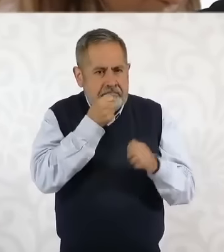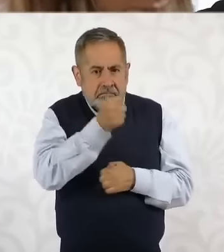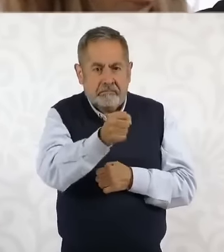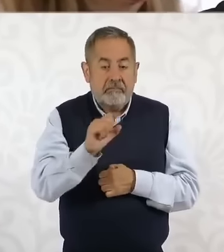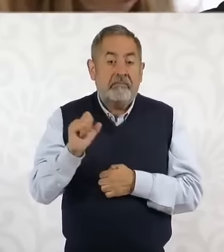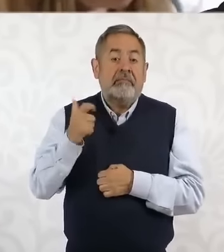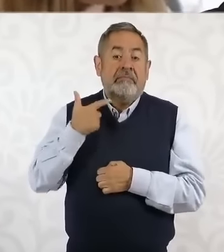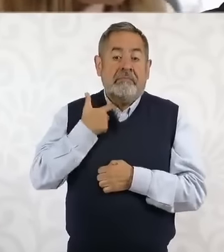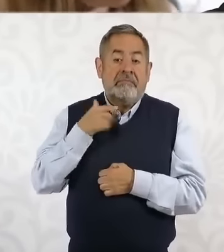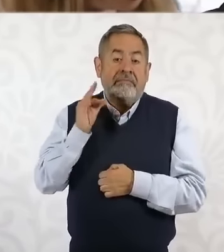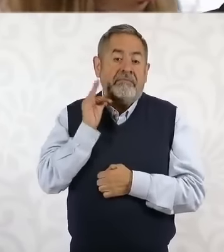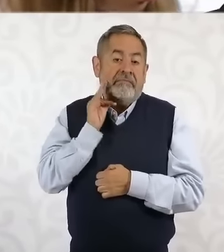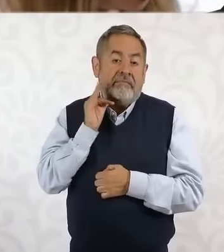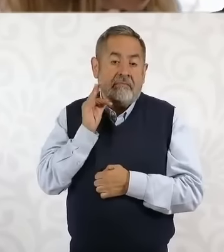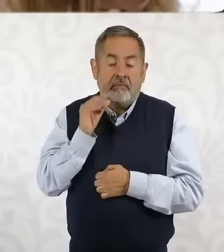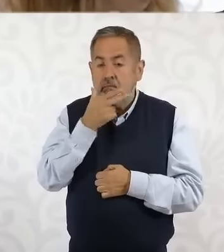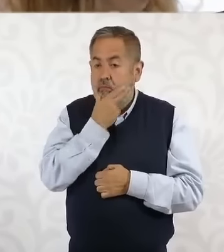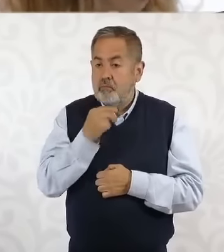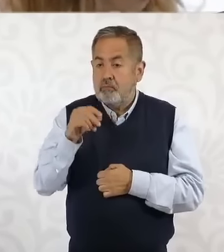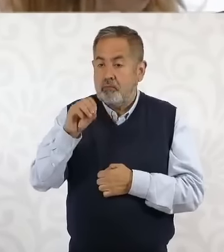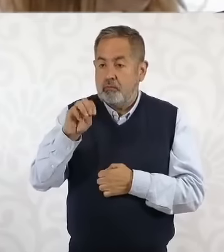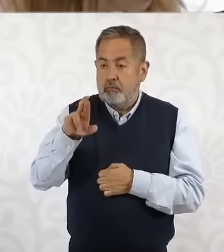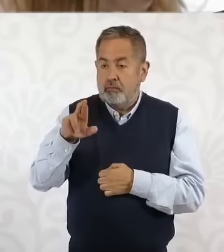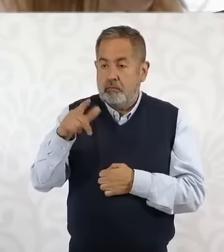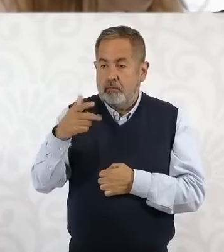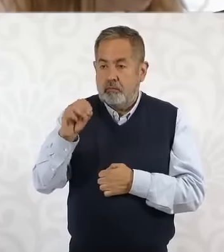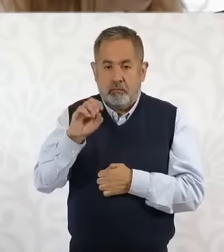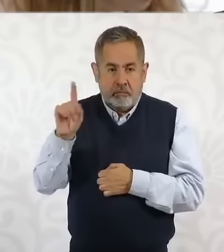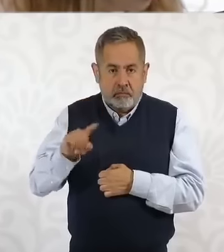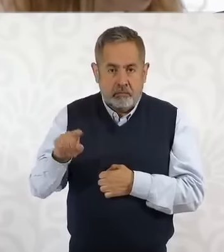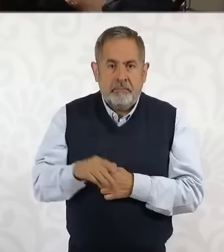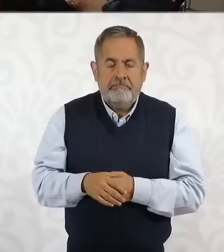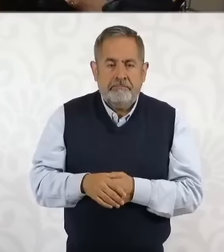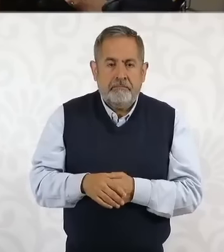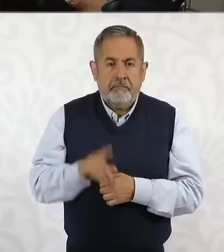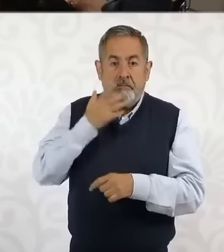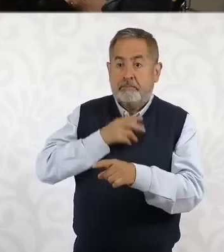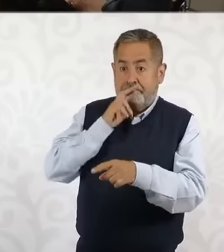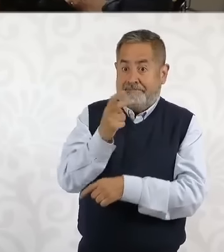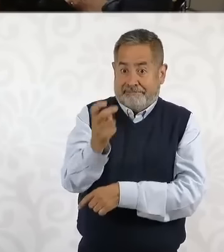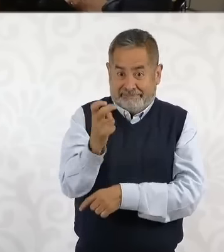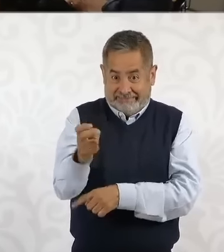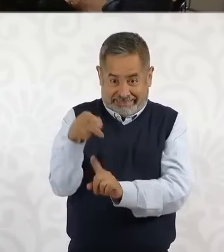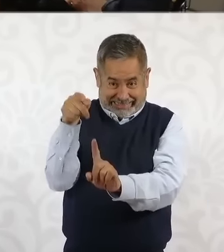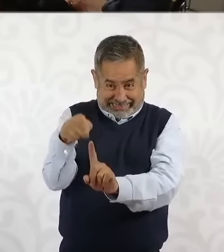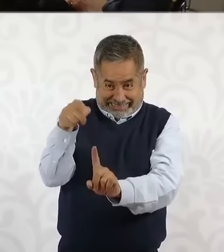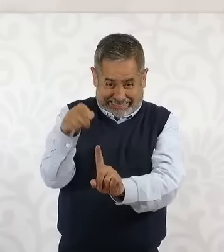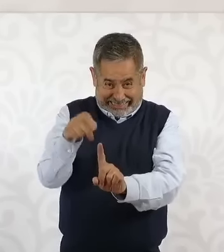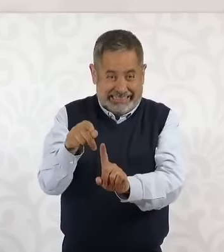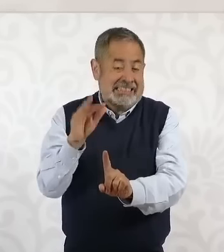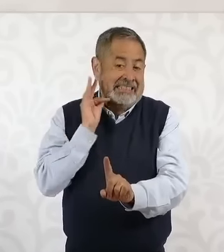al exiscal ex fiscal Omar Gómez Trejo. Ahí hay parte del problema con ese fiscal. Bueno, hay un